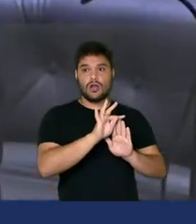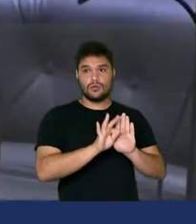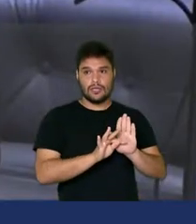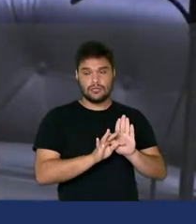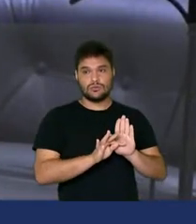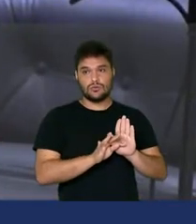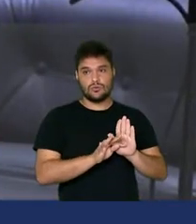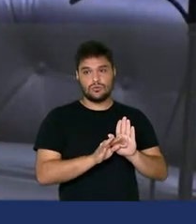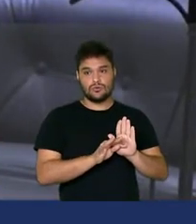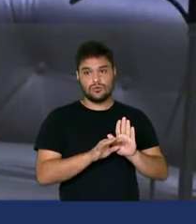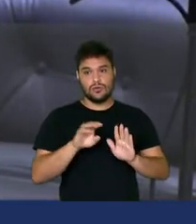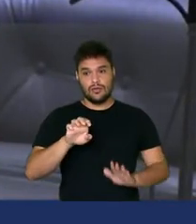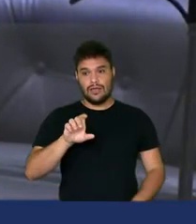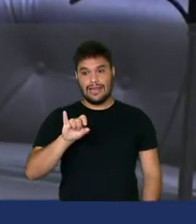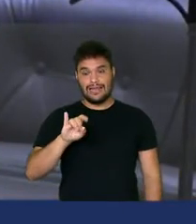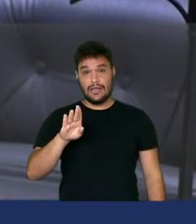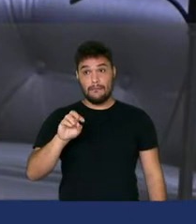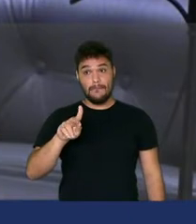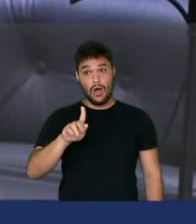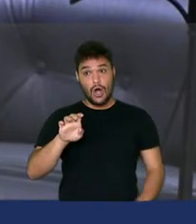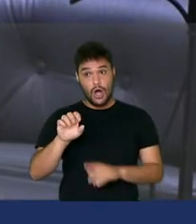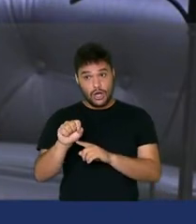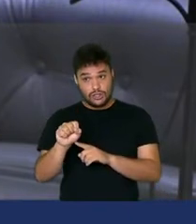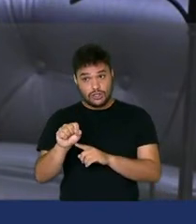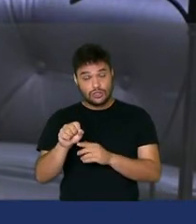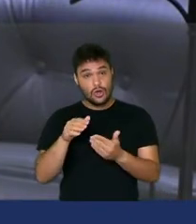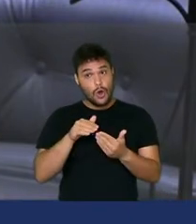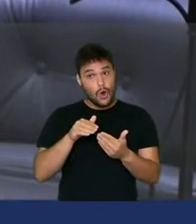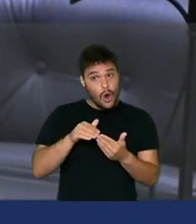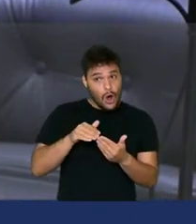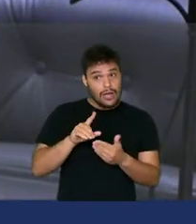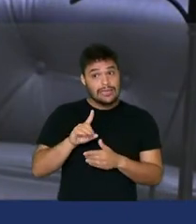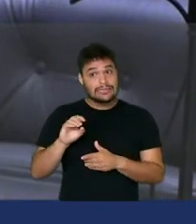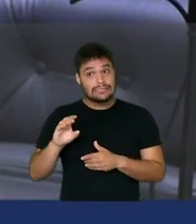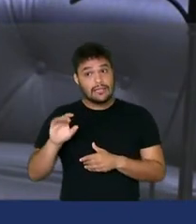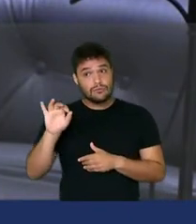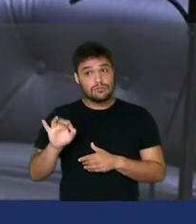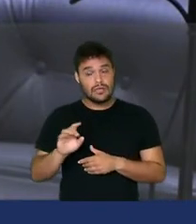PELO AVANÇO DE REDAÇÃO QUE HOUVE. ISSO NÃO SIGNIFICA QUE O DEPUTADO ELY BORGES CONCORDA COM A OUTRA PARTE, MAS